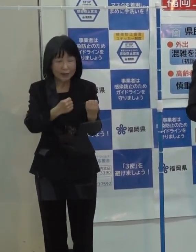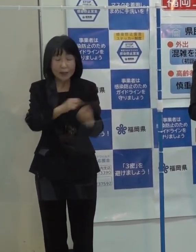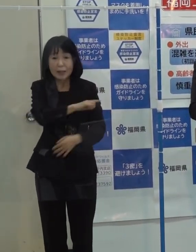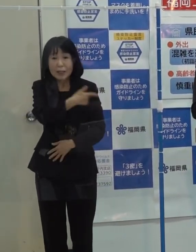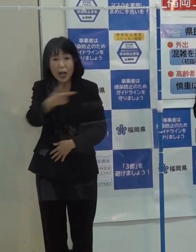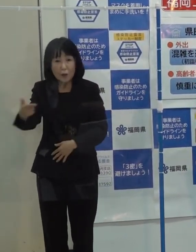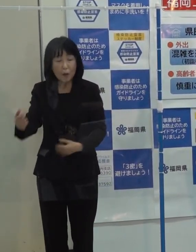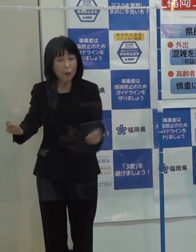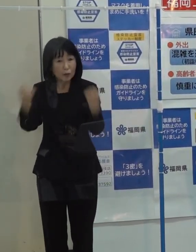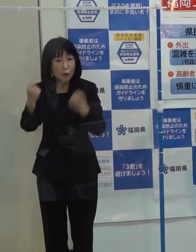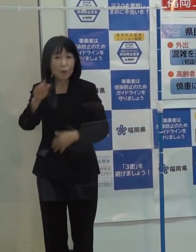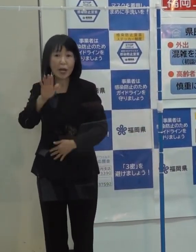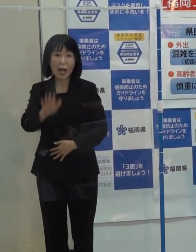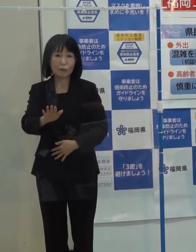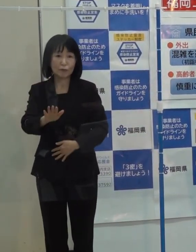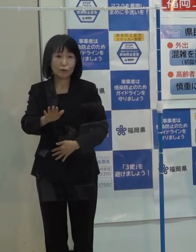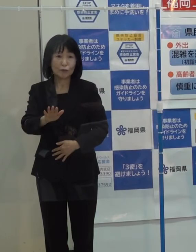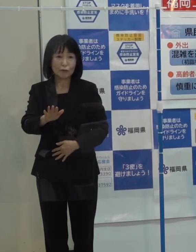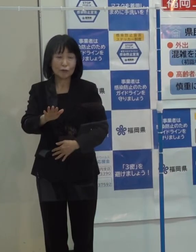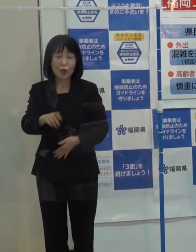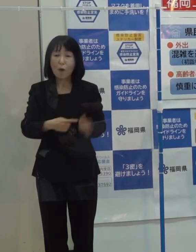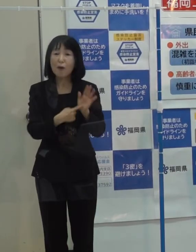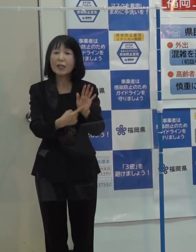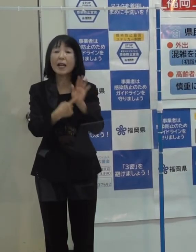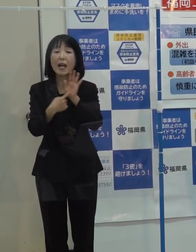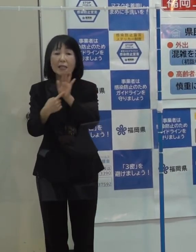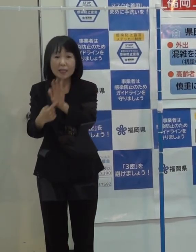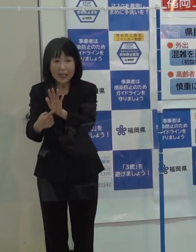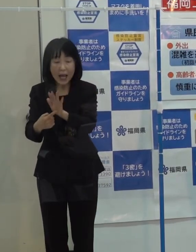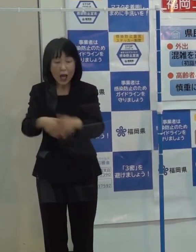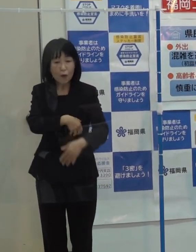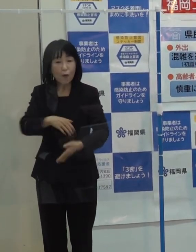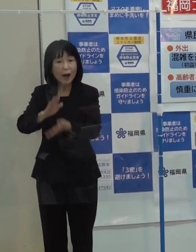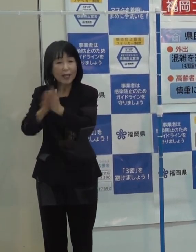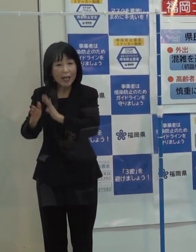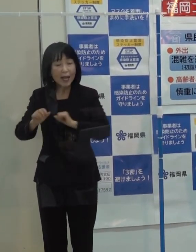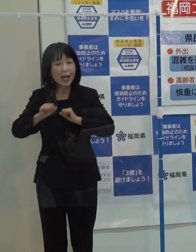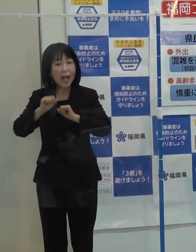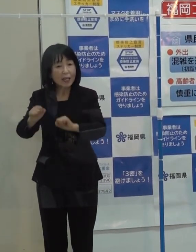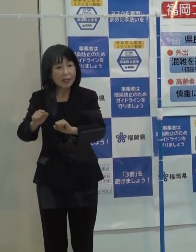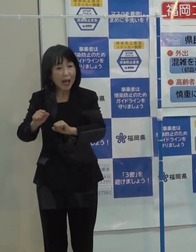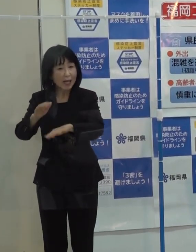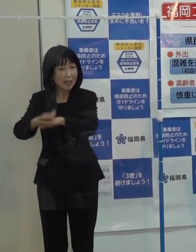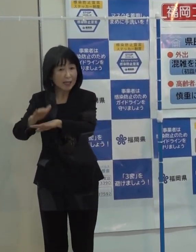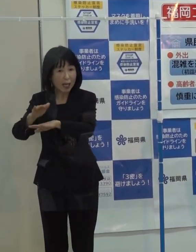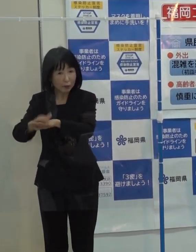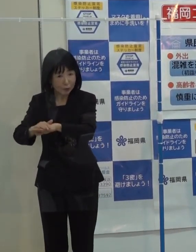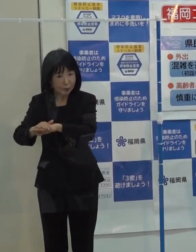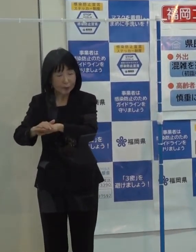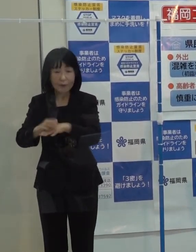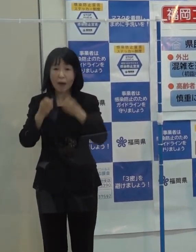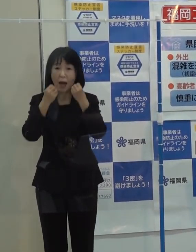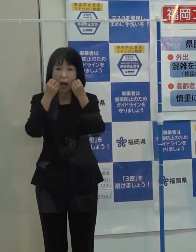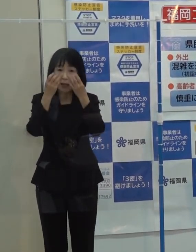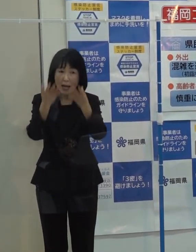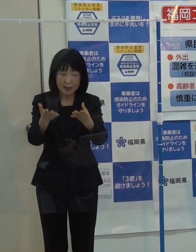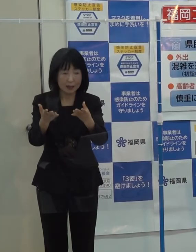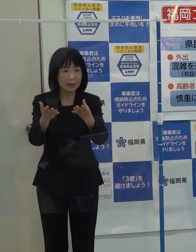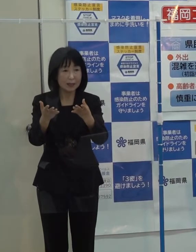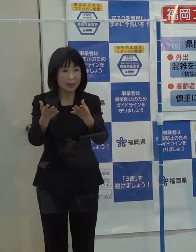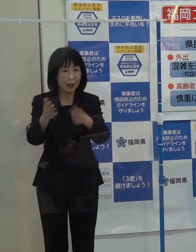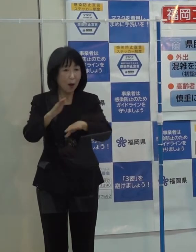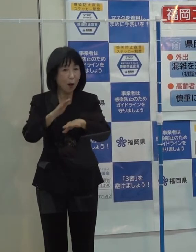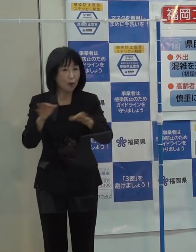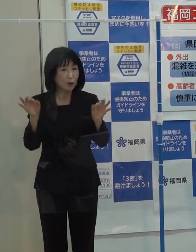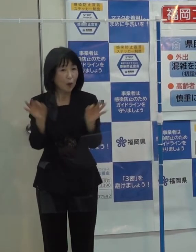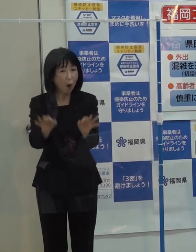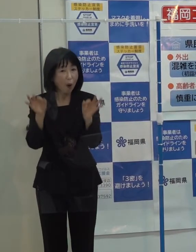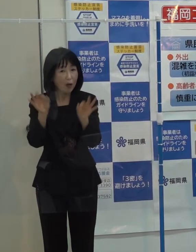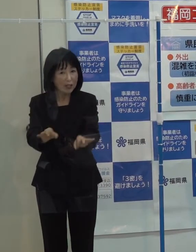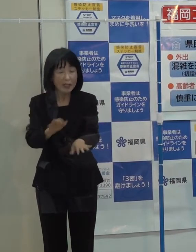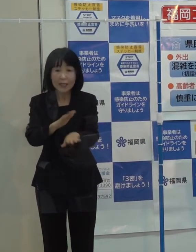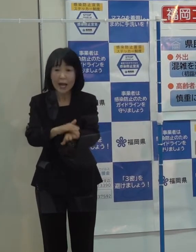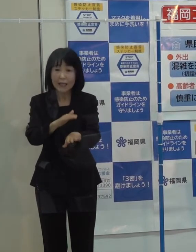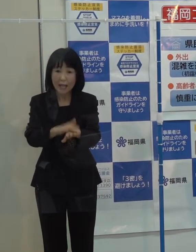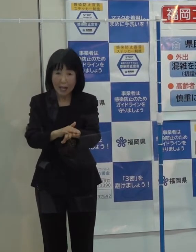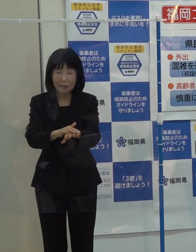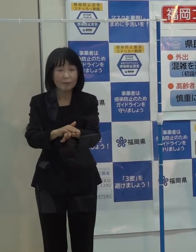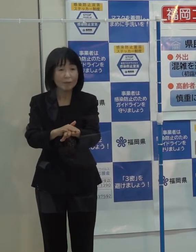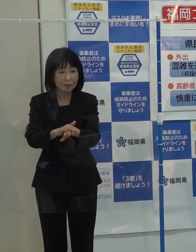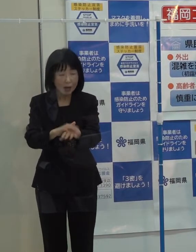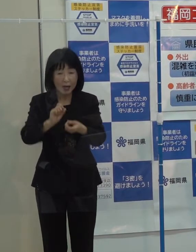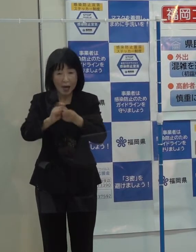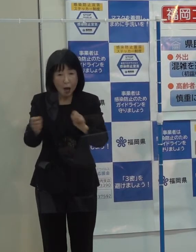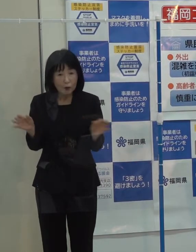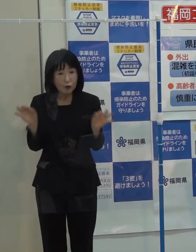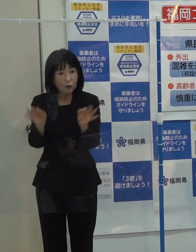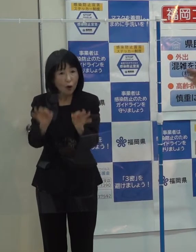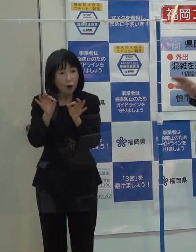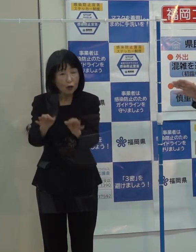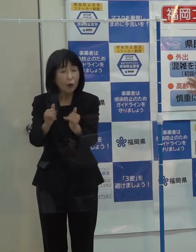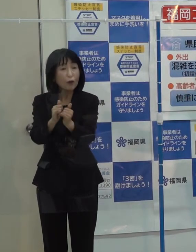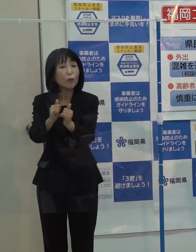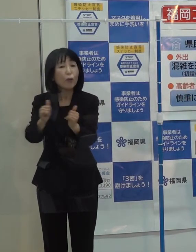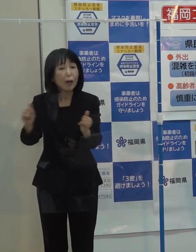そこの強みを生かして県が色々やってきた施策の結果 インベスター 投資家の皆さんの投資先としてたくさんの分野がある